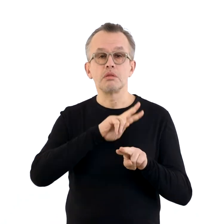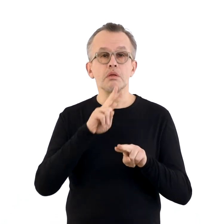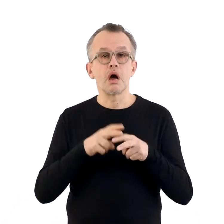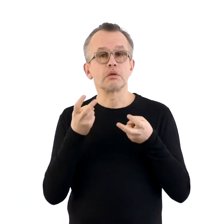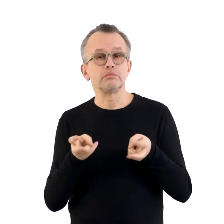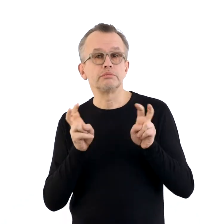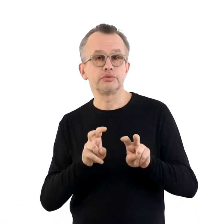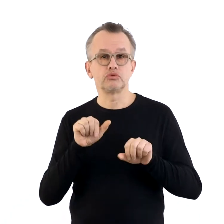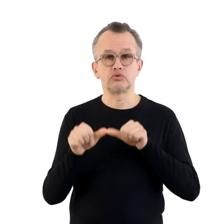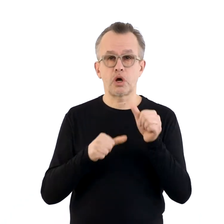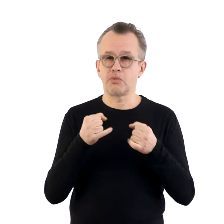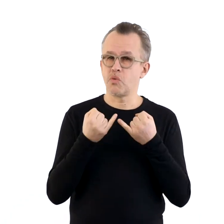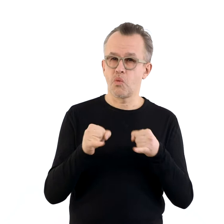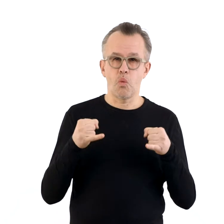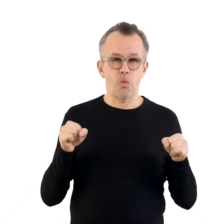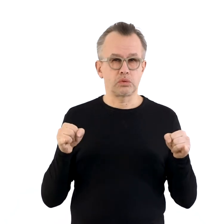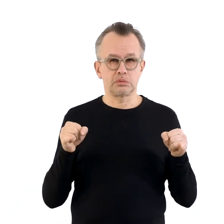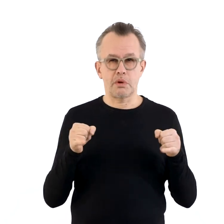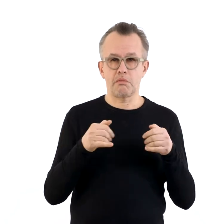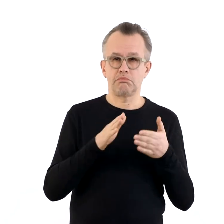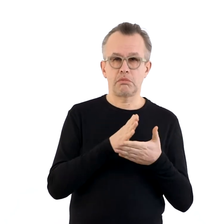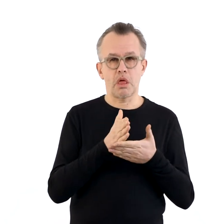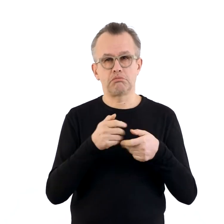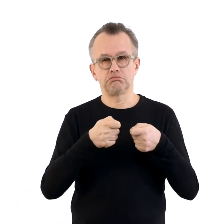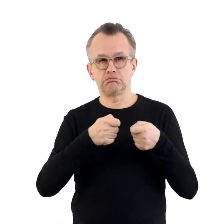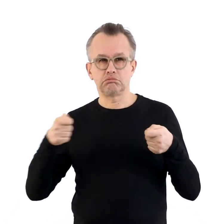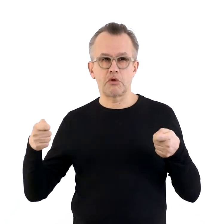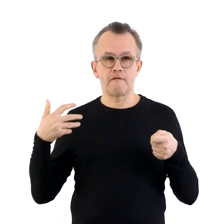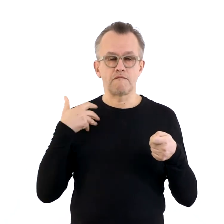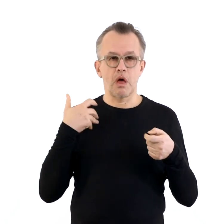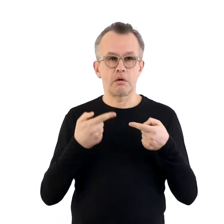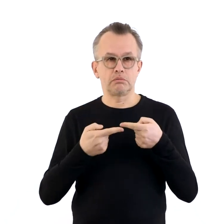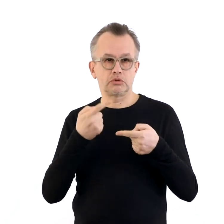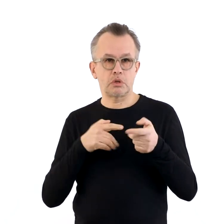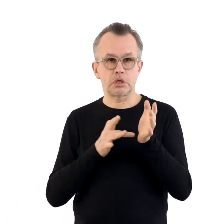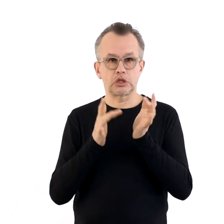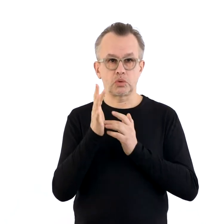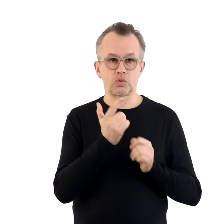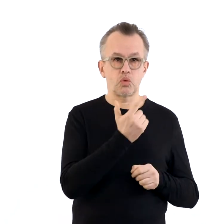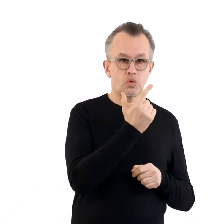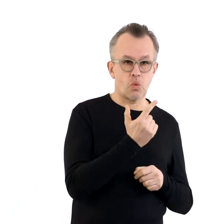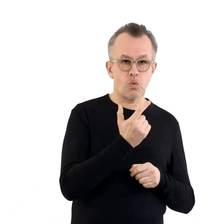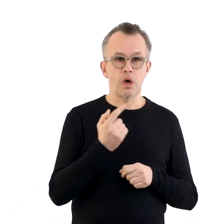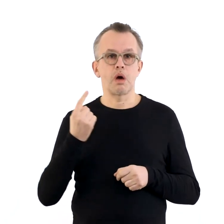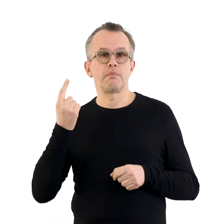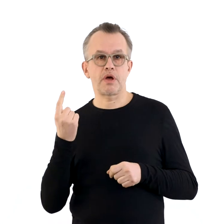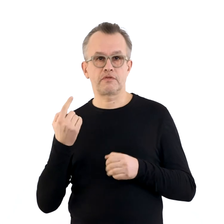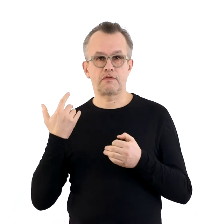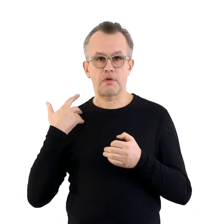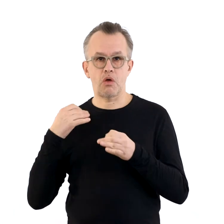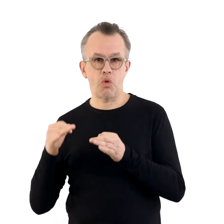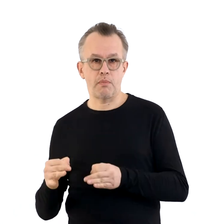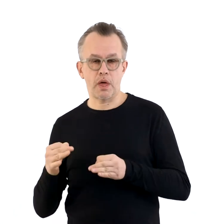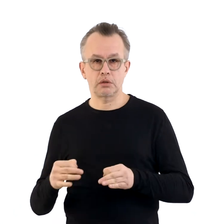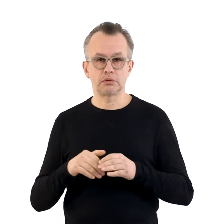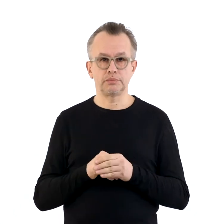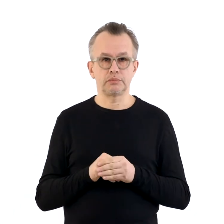W związku z tym datowanie dzieła jest różne i rozciąga się między II wiekiem p.n.e. a I wiekiem n.e.